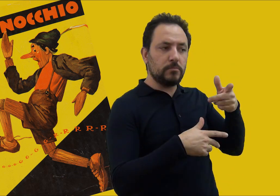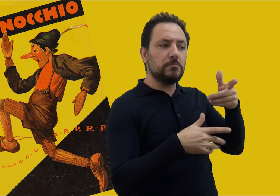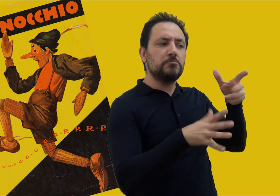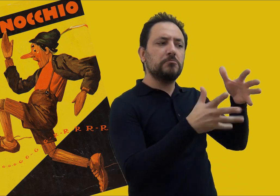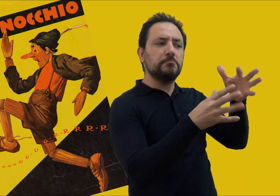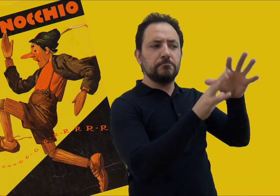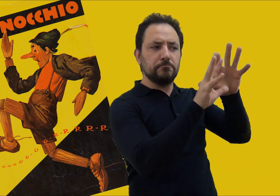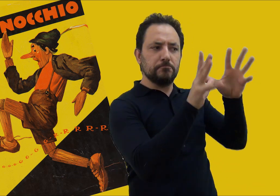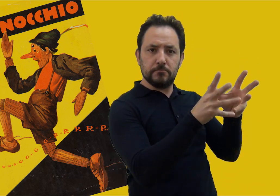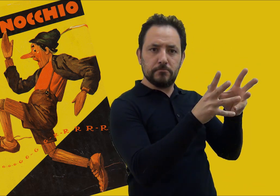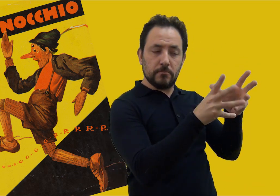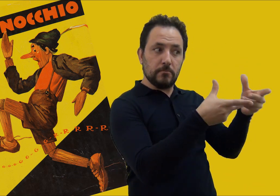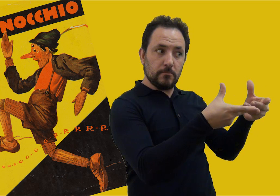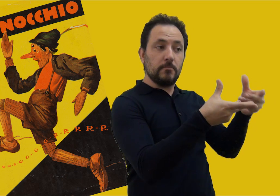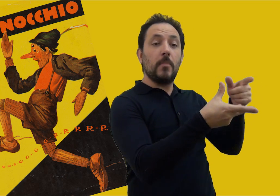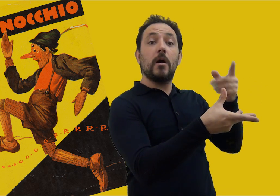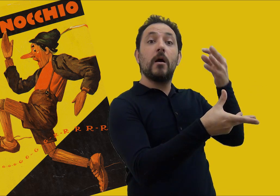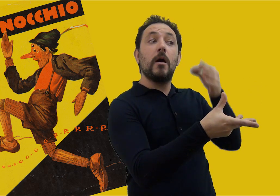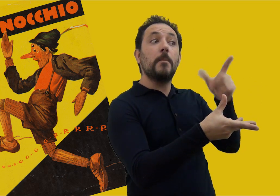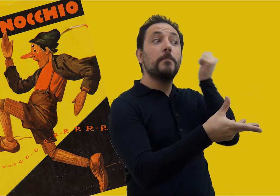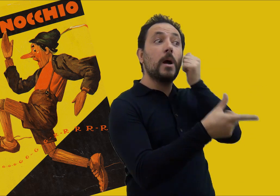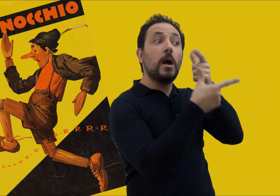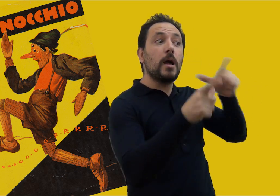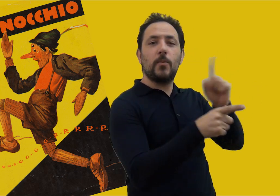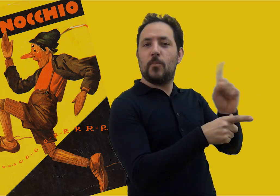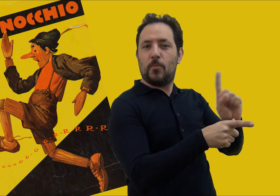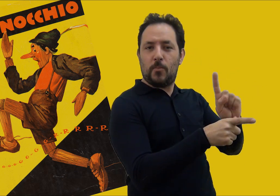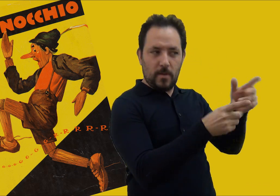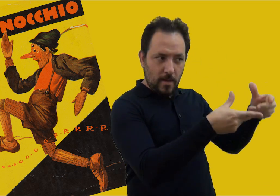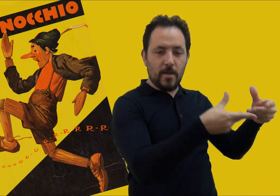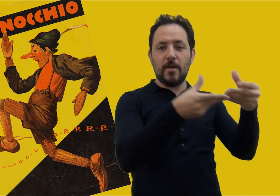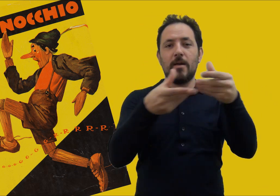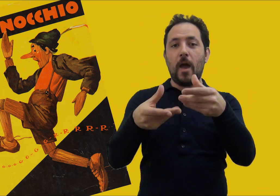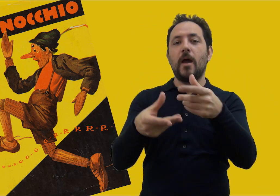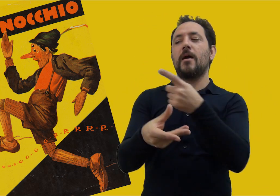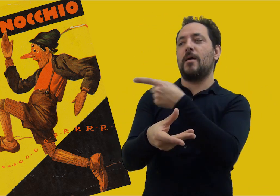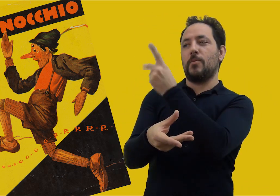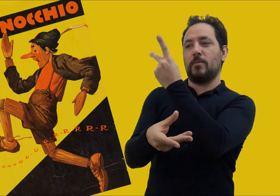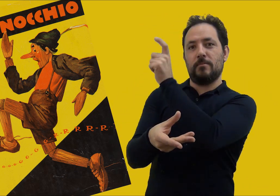Avanzata in Teorie e Tecniche dell'Interpretazione italiano/LIS. Le studentesse, non madrelingua LIS, hanno fatto proposte di traduzione